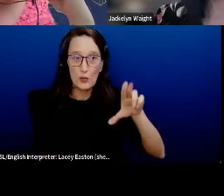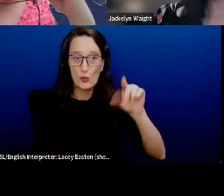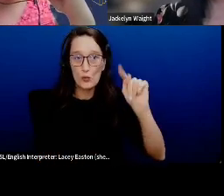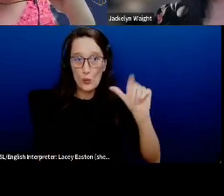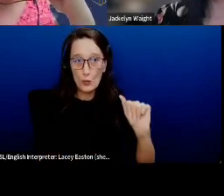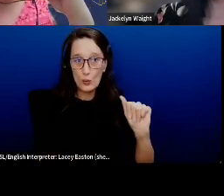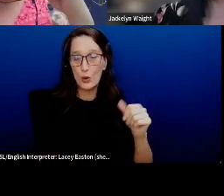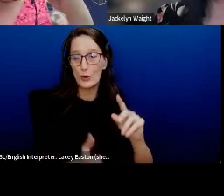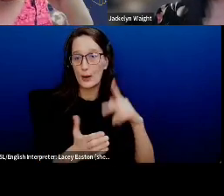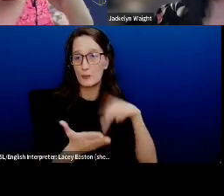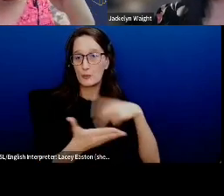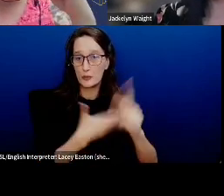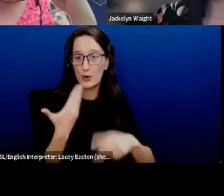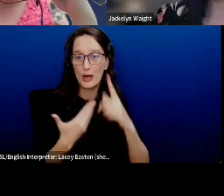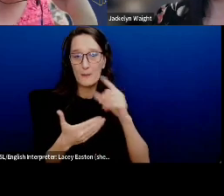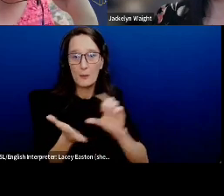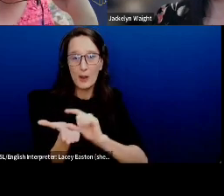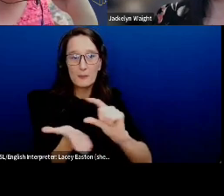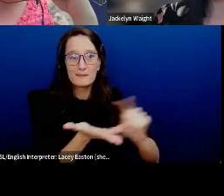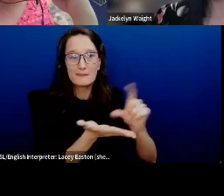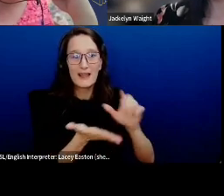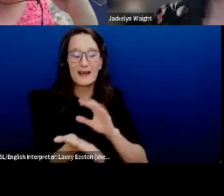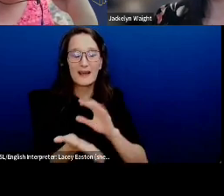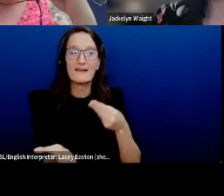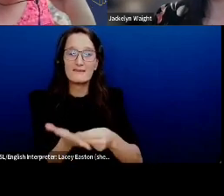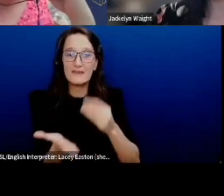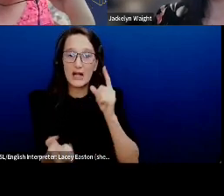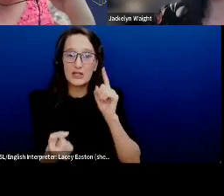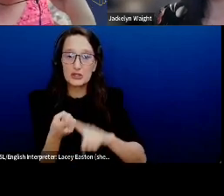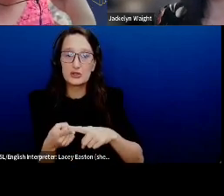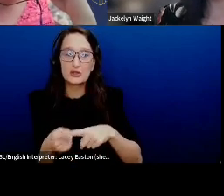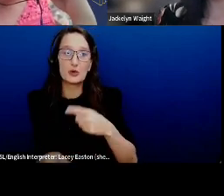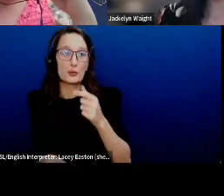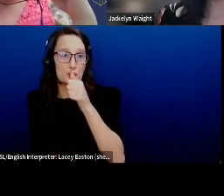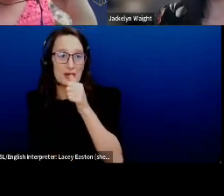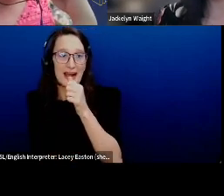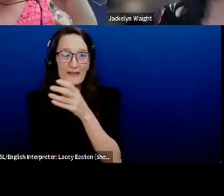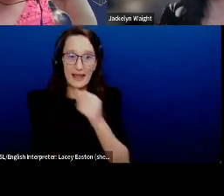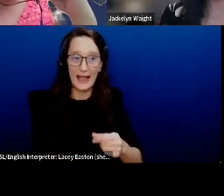programas educativos públicos y privados que matriculan a estudiantes legalmente ciegos. El Congreso